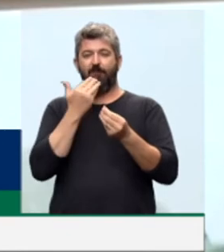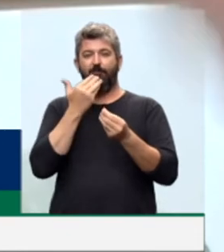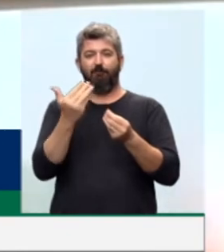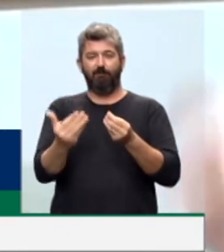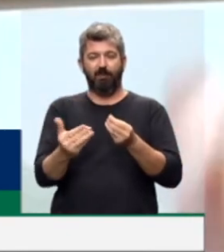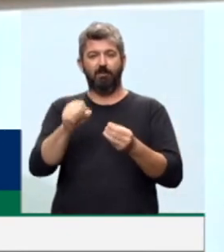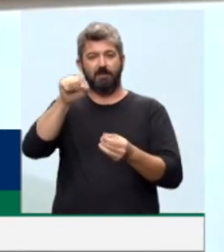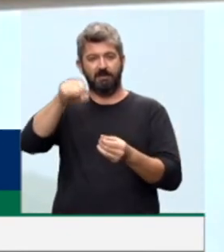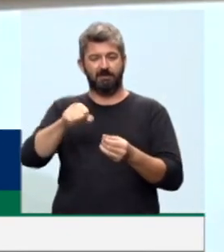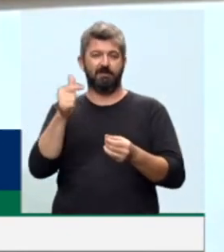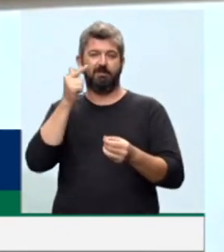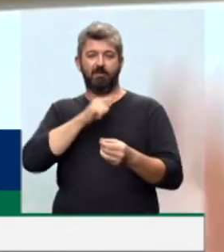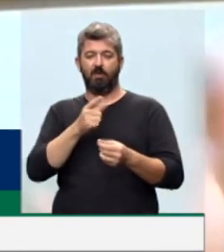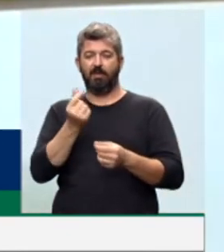INSUFICIENTE PARA QUE NÓS TENHAMOS NESTA MEDIDA